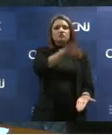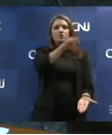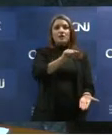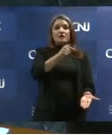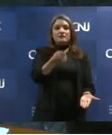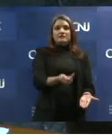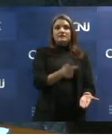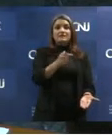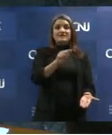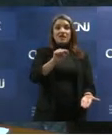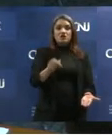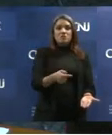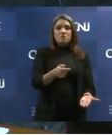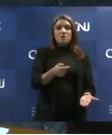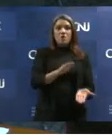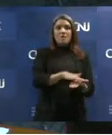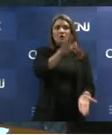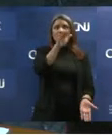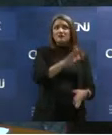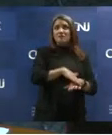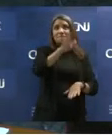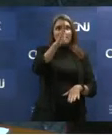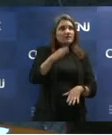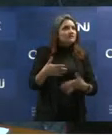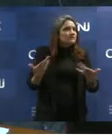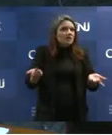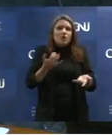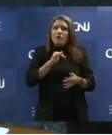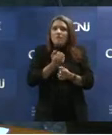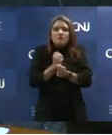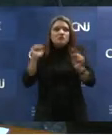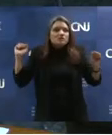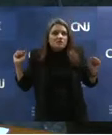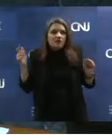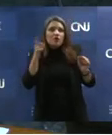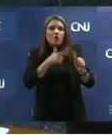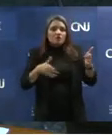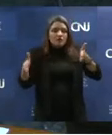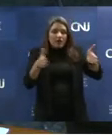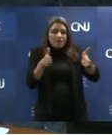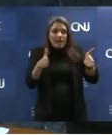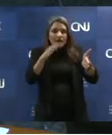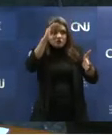tornando se inviável o cumprimento de prazos com somente dois funcionários Foi informado pela